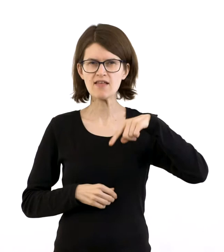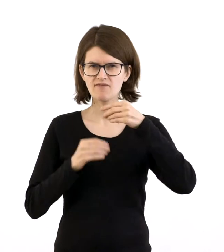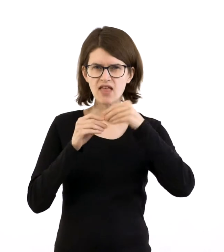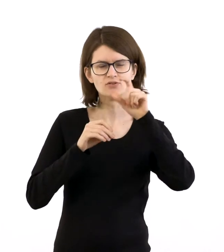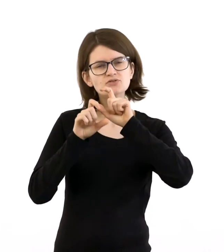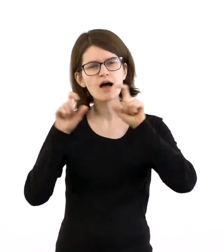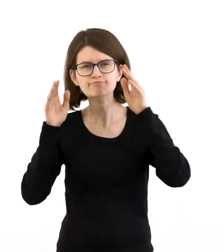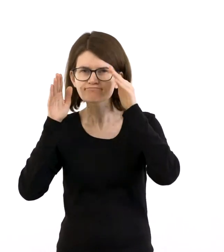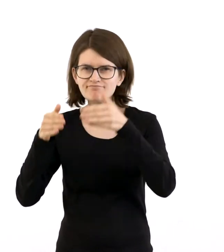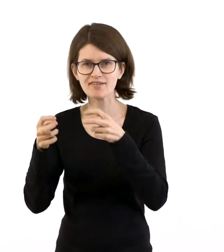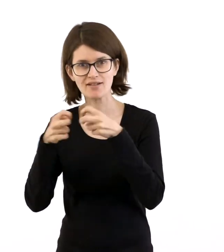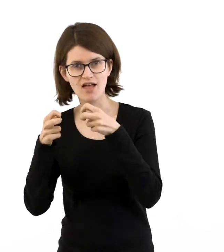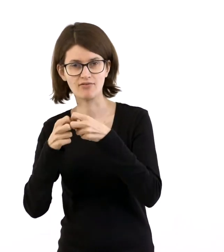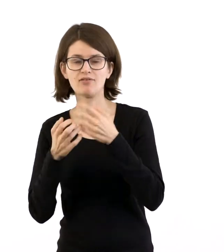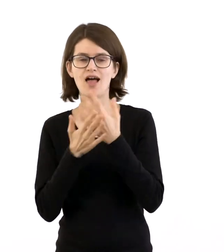W Internecie spędzamy coraz więcej czasu